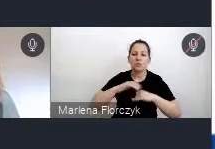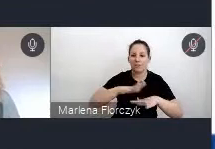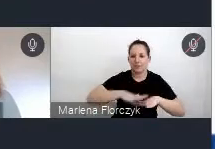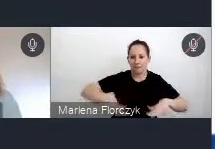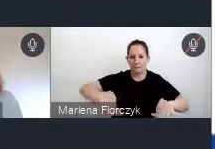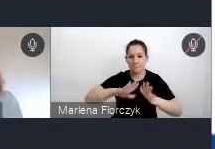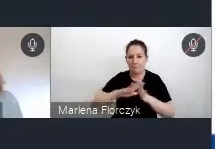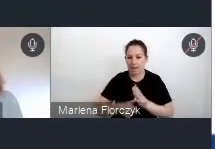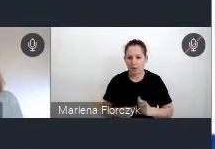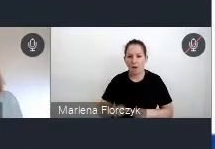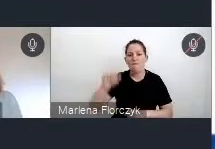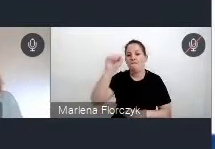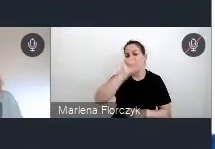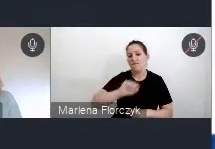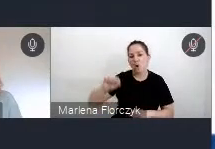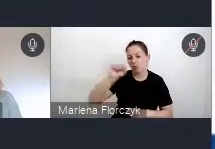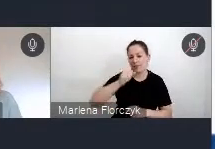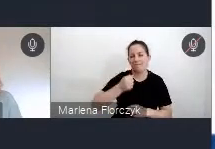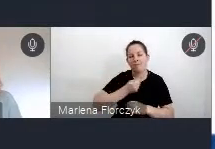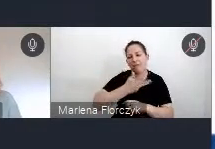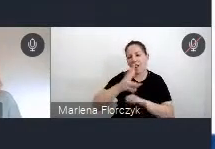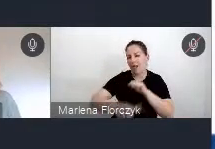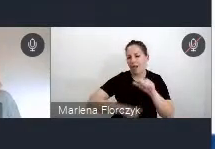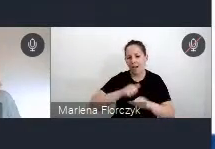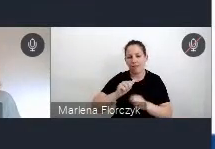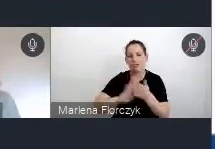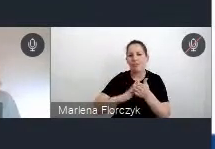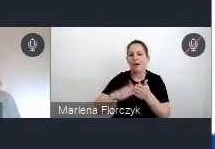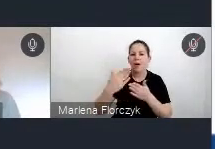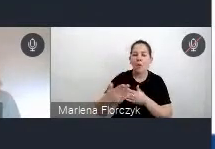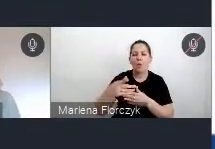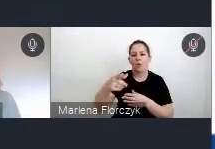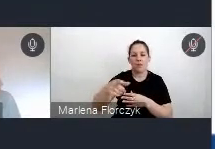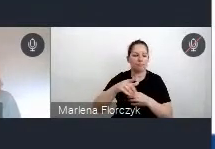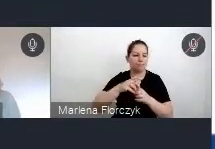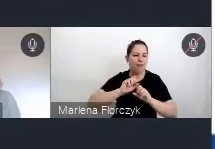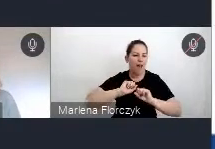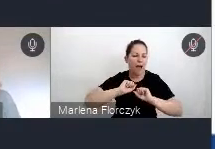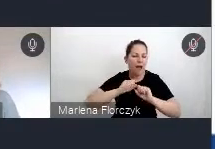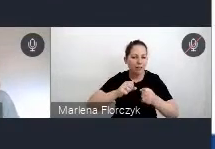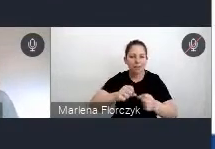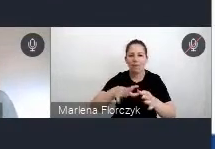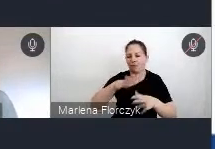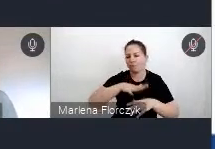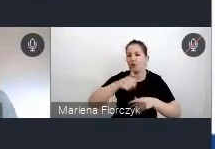Wrocław jest od wielu lat nagradzany za swoją aktywność właśnie w obszarze zielonej infrastruktury.